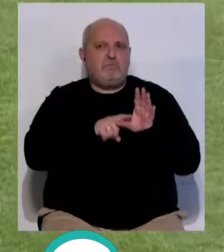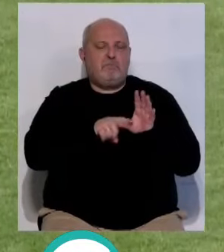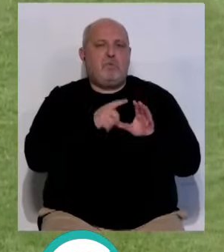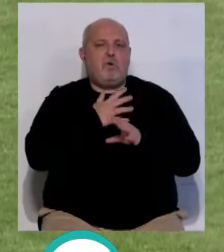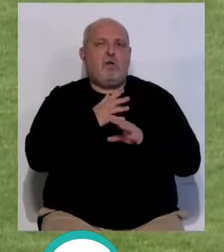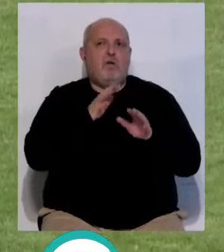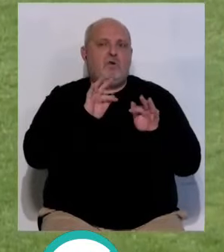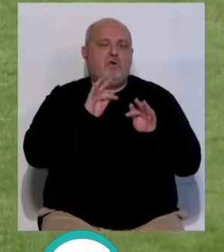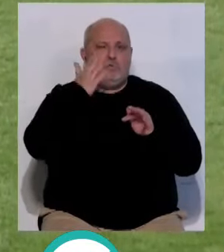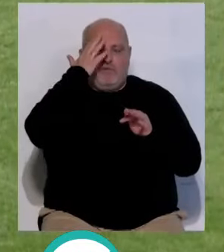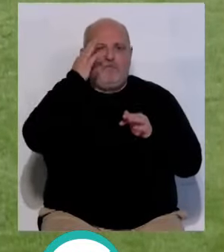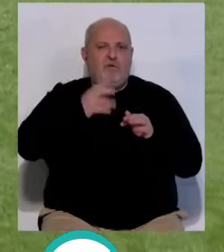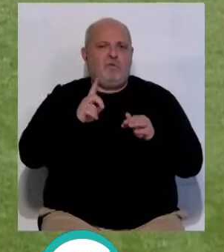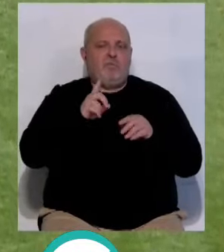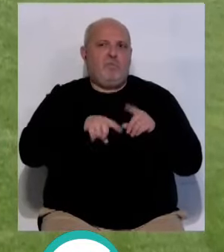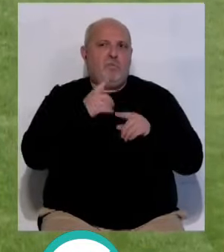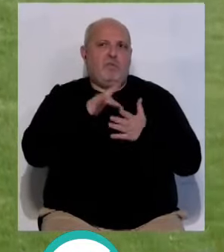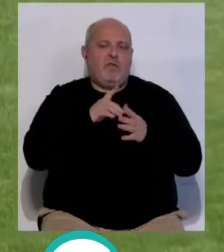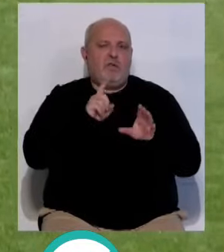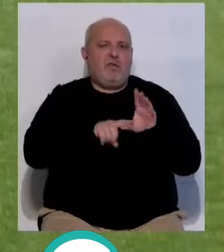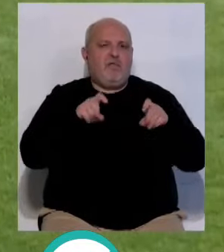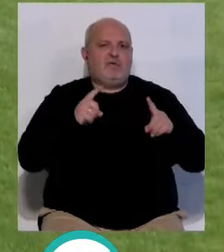yo no digo que sea titular pero para que otro día no entrara en el descanso viendo el equipo